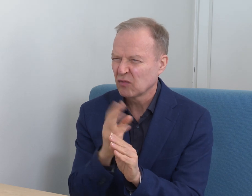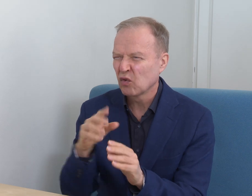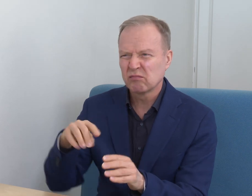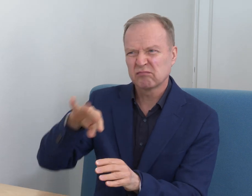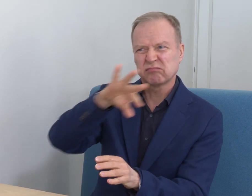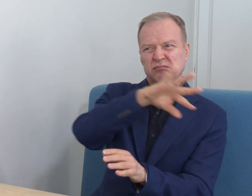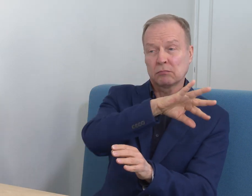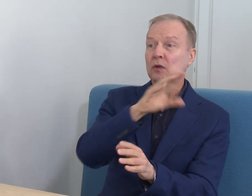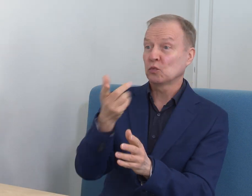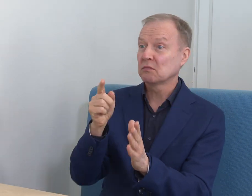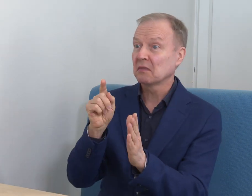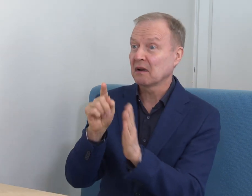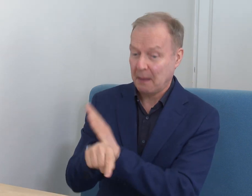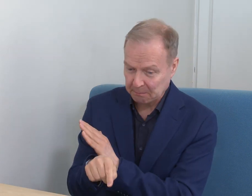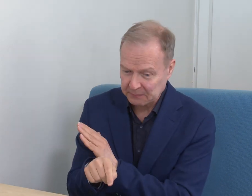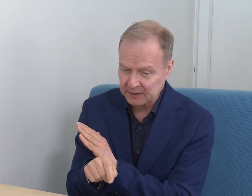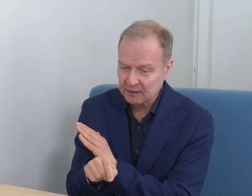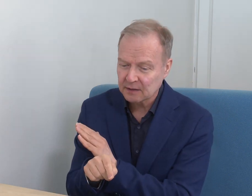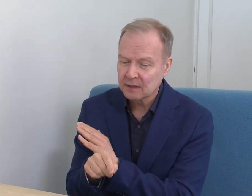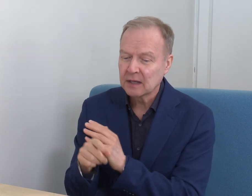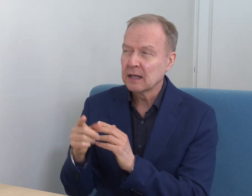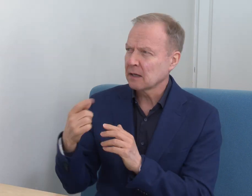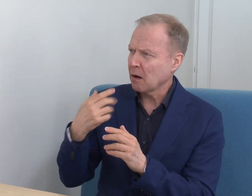Tätä on toivottu jo vuosia ja toivottavasti menee nyt läpi.